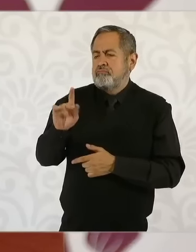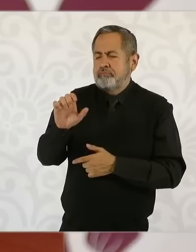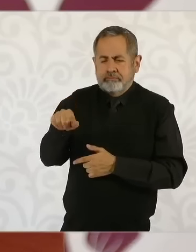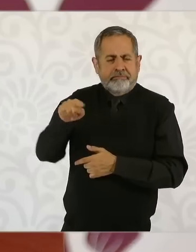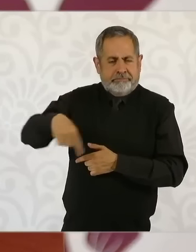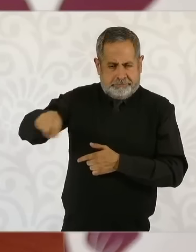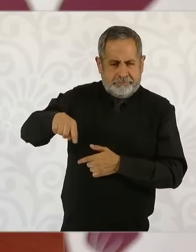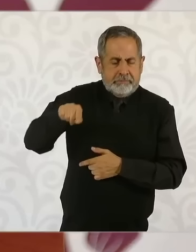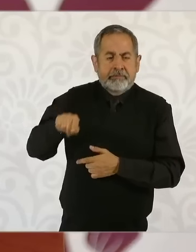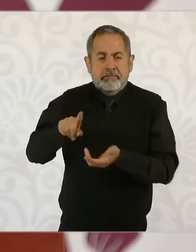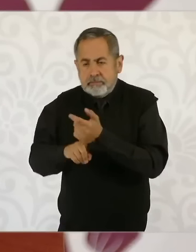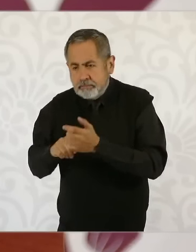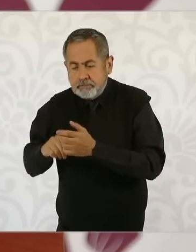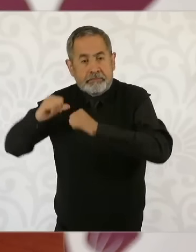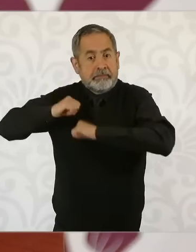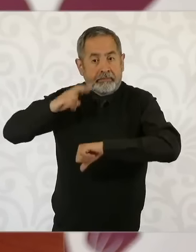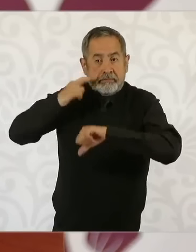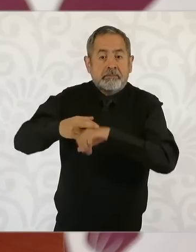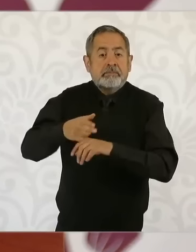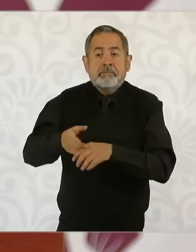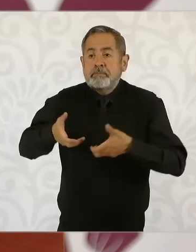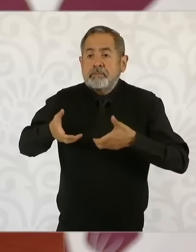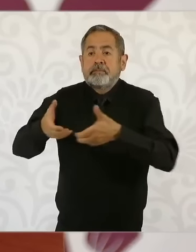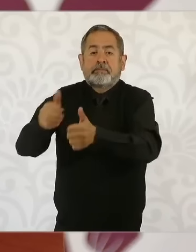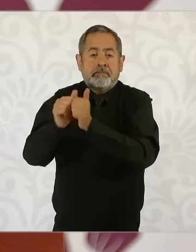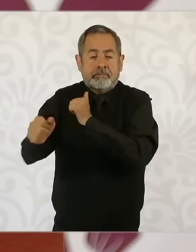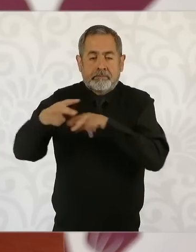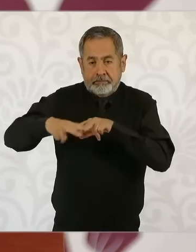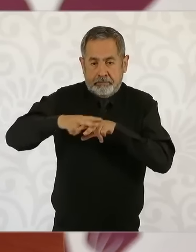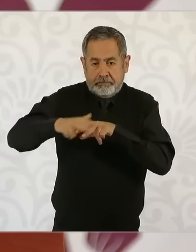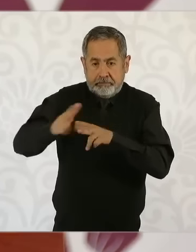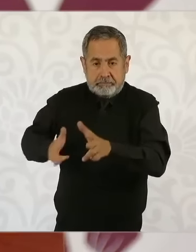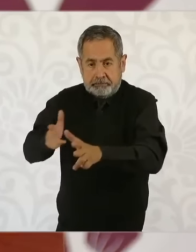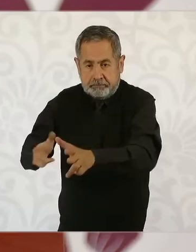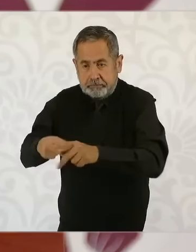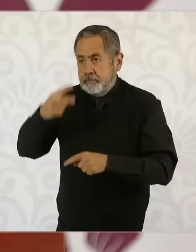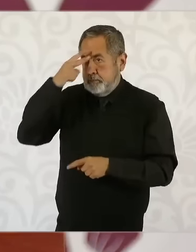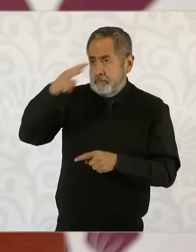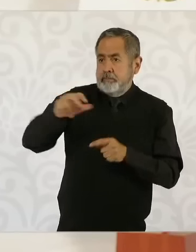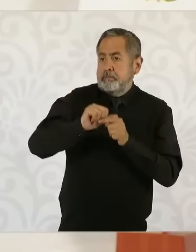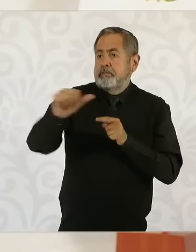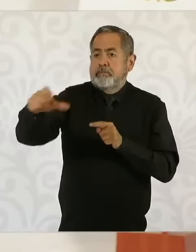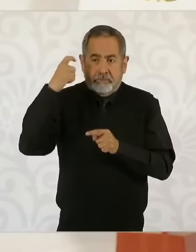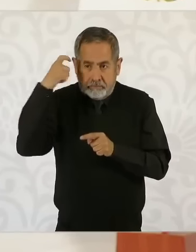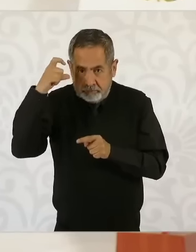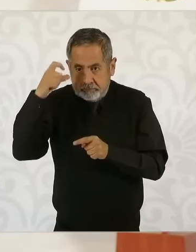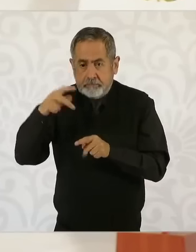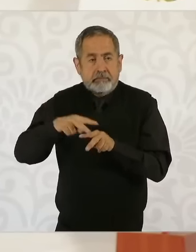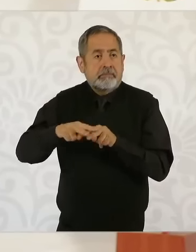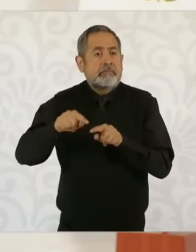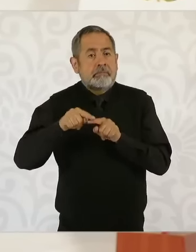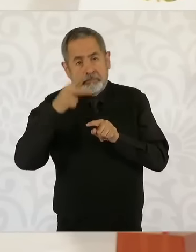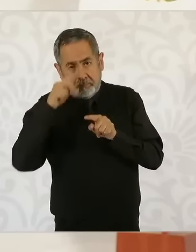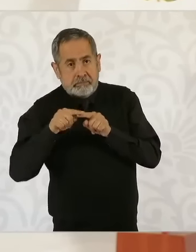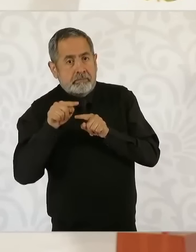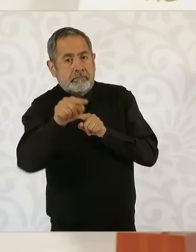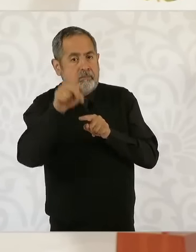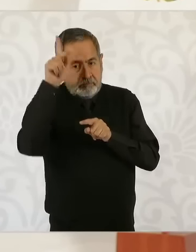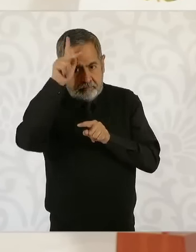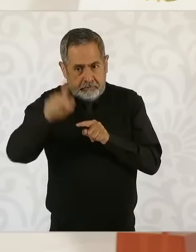la construcción del méxico querétaro y el méxico pachuca y también del tren de carga en el tren